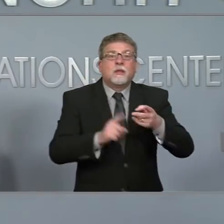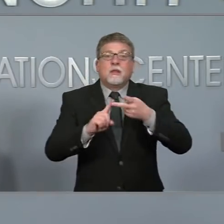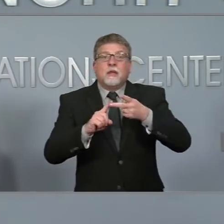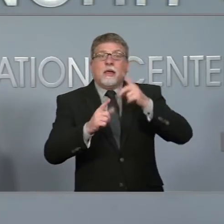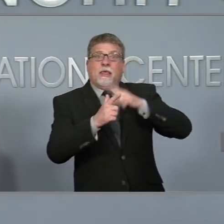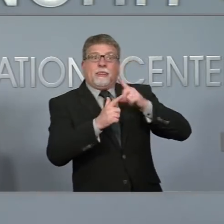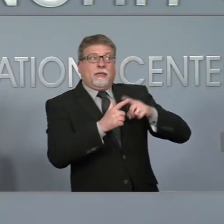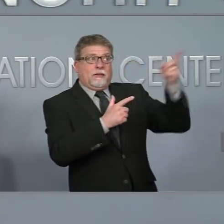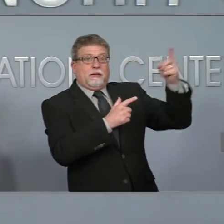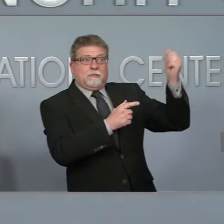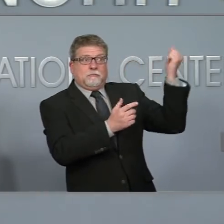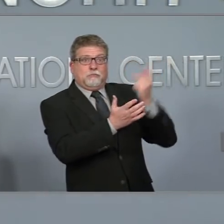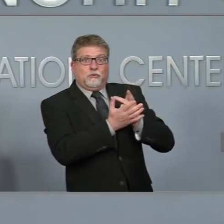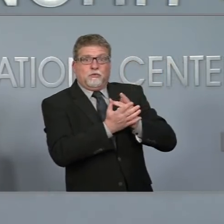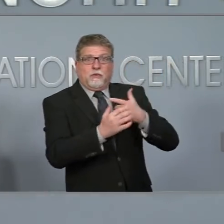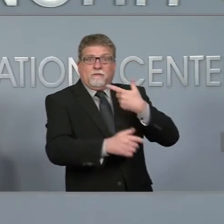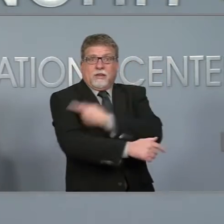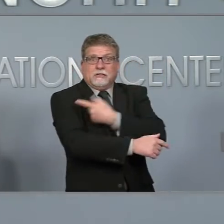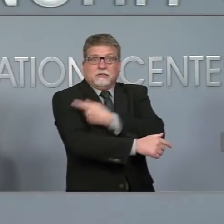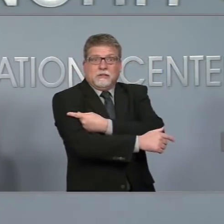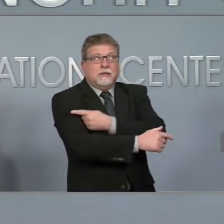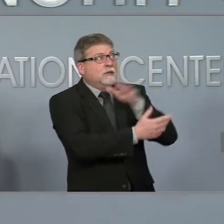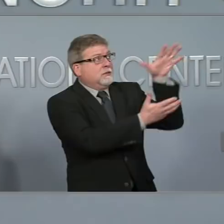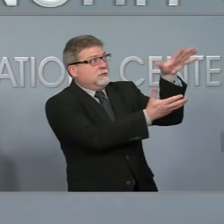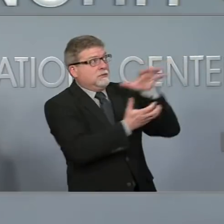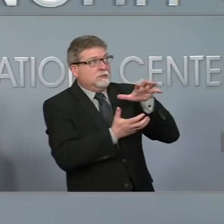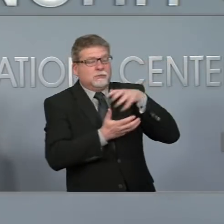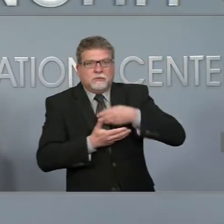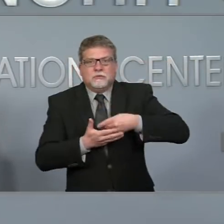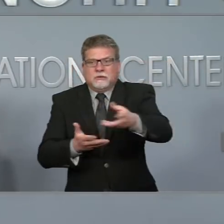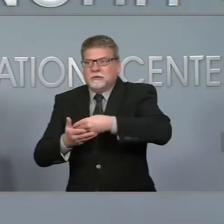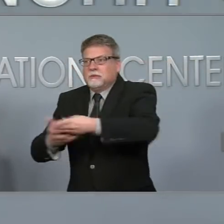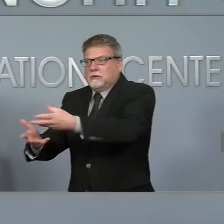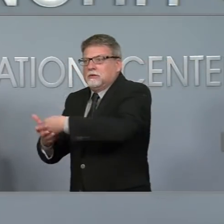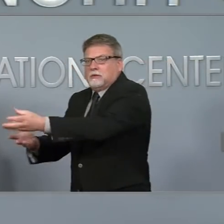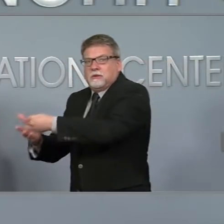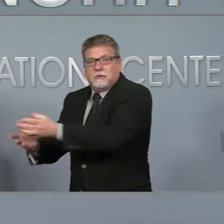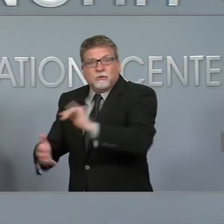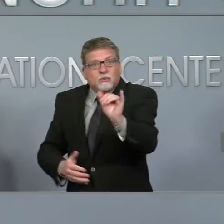Fabricamos y acumulamos, equipo de protección personal, ampliamos las pruebas de covid